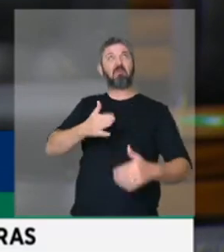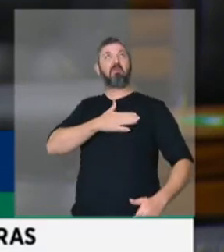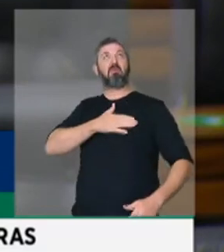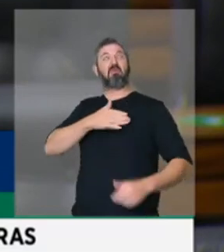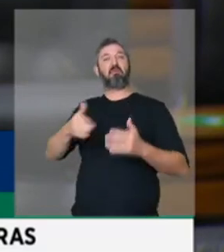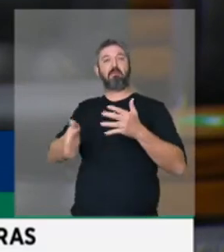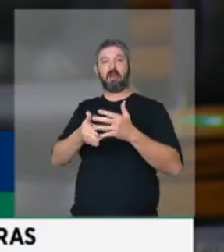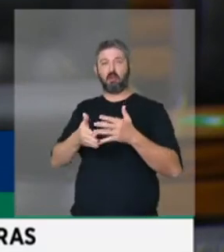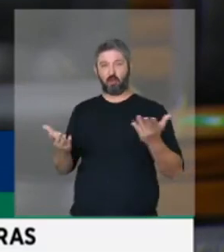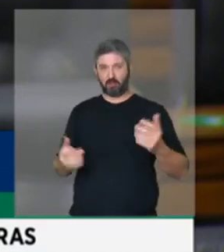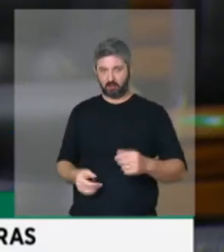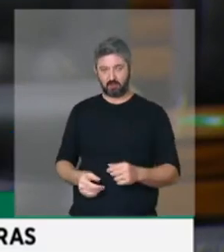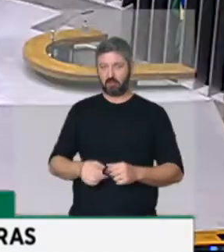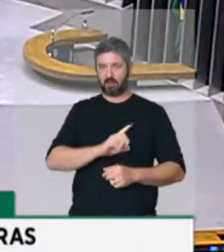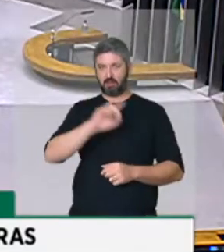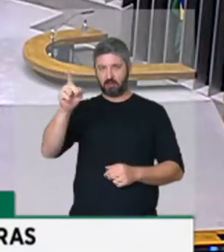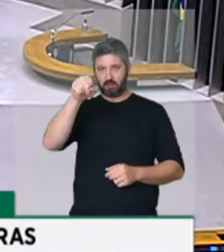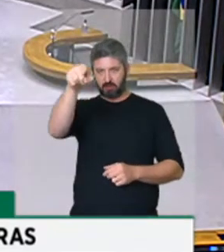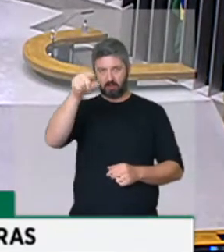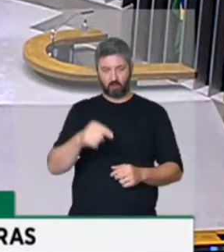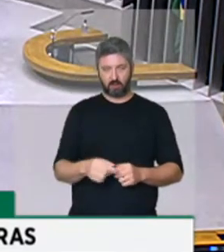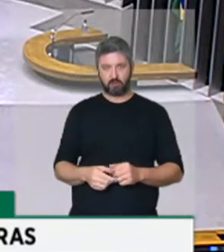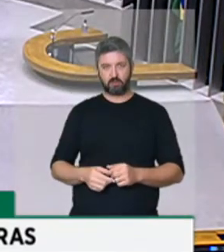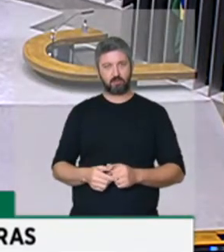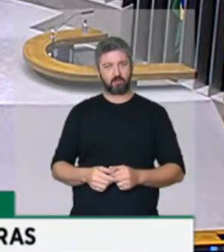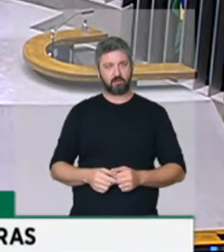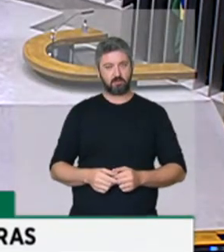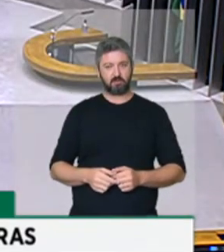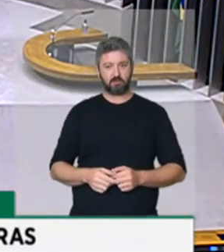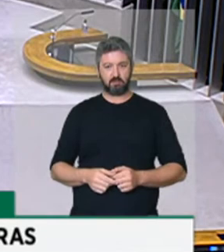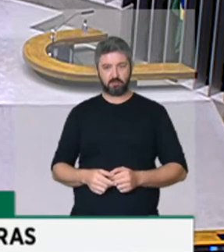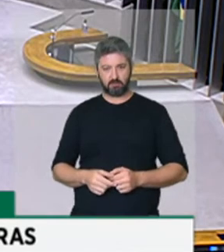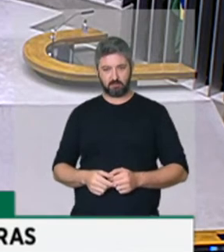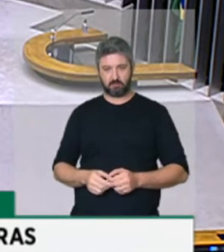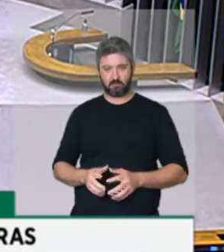NOSSA GENTE QUE NÃO TEM VÉRTEBRA E QUE SERVE A ESSE GOVERNO DE DESMONTE E DE DESTRUIÇÃO NACIONAL. O